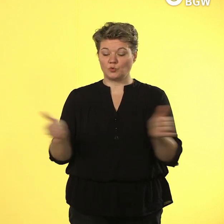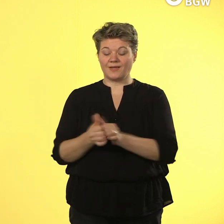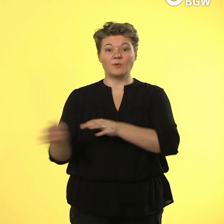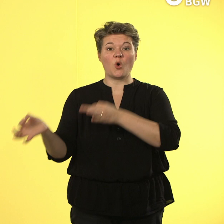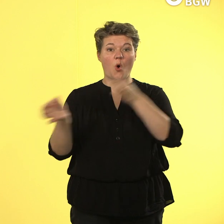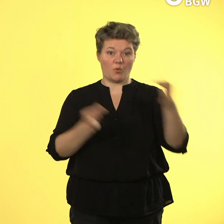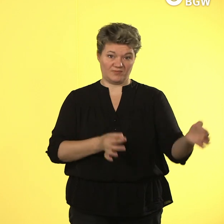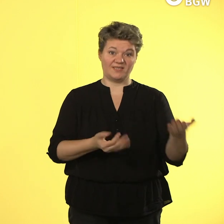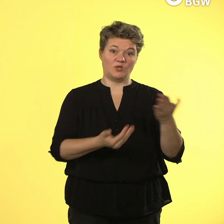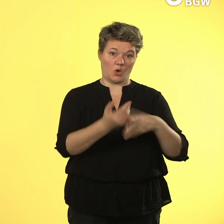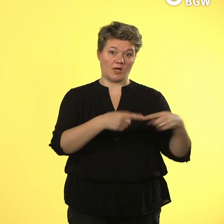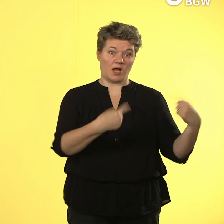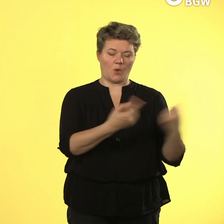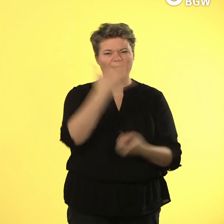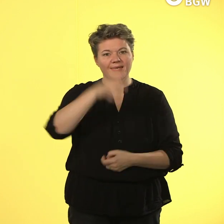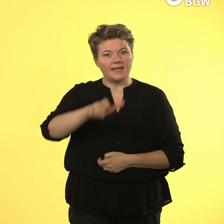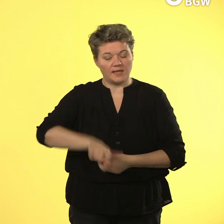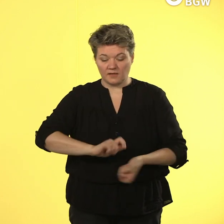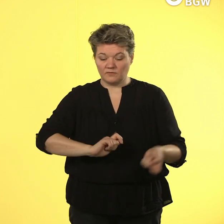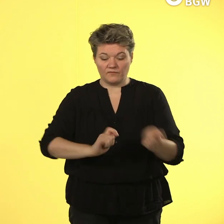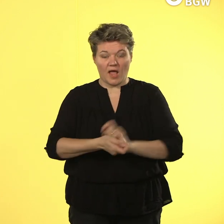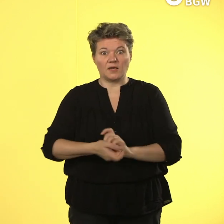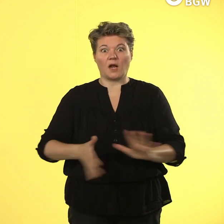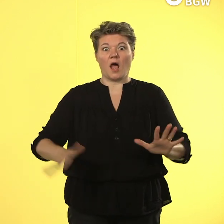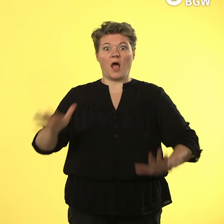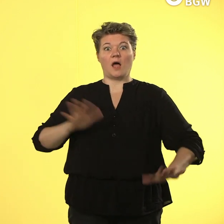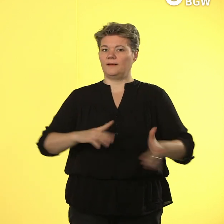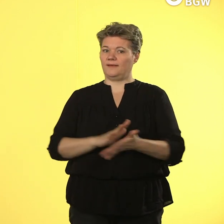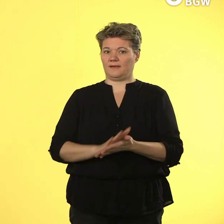nicht leicht umzusetzen. Außerdem müssen wir auch eine Gruppenleitung kriegen, was wir gar nicht wollten.